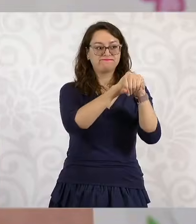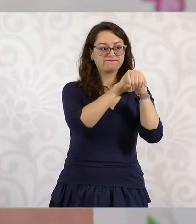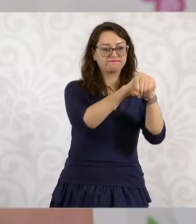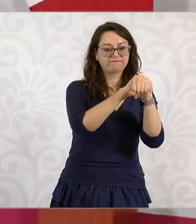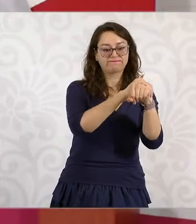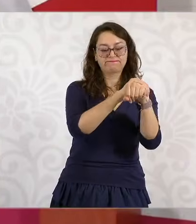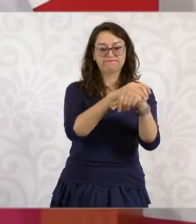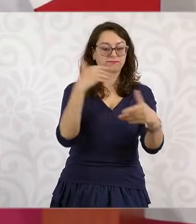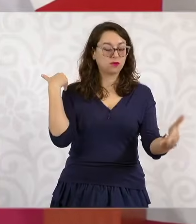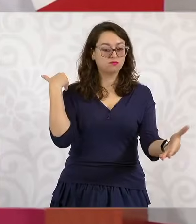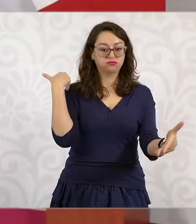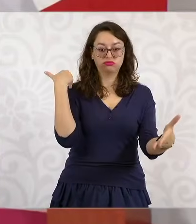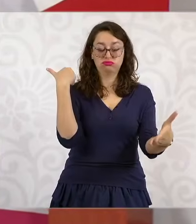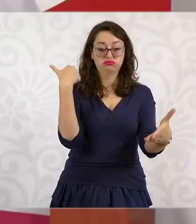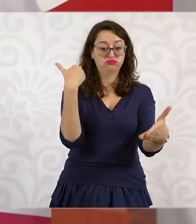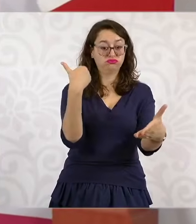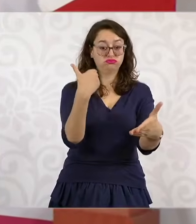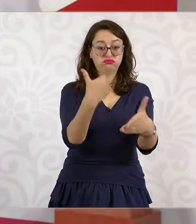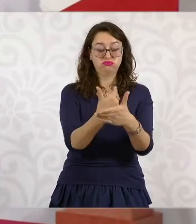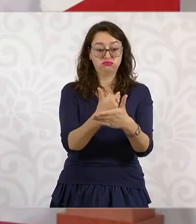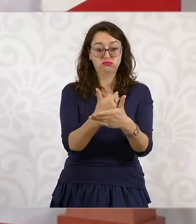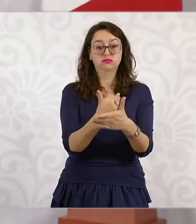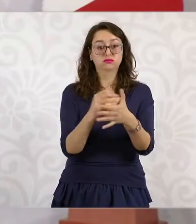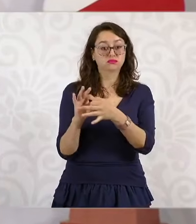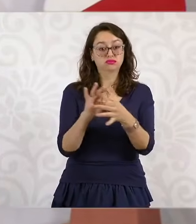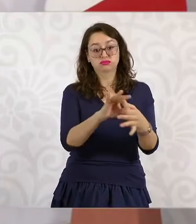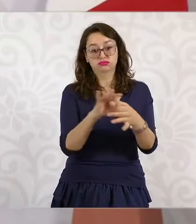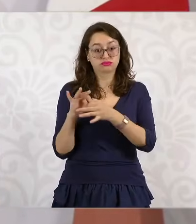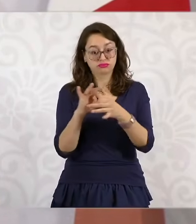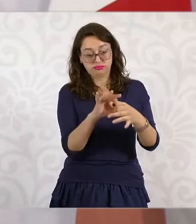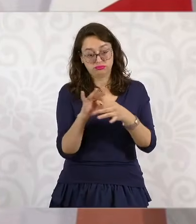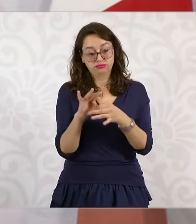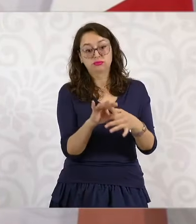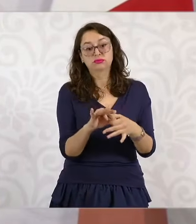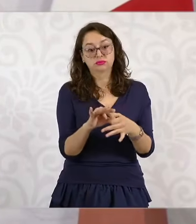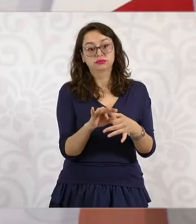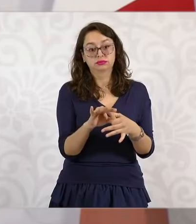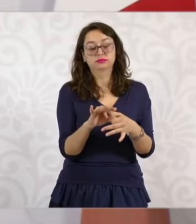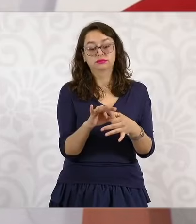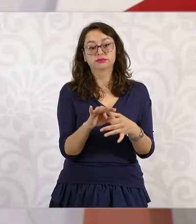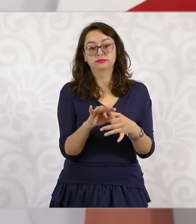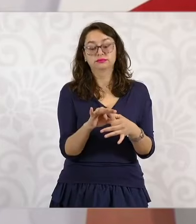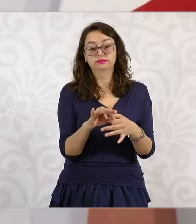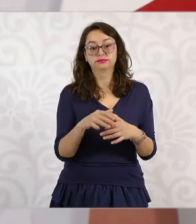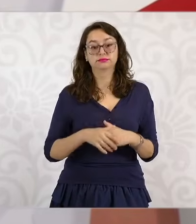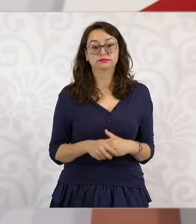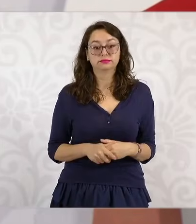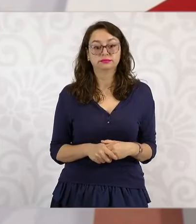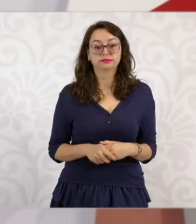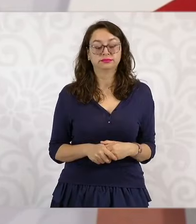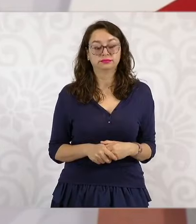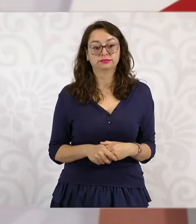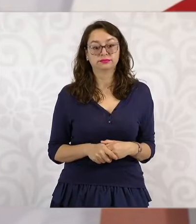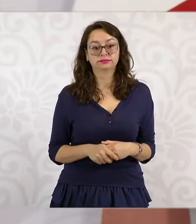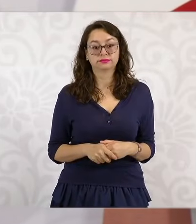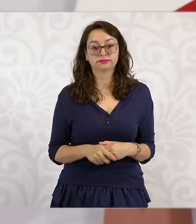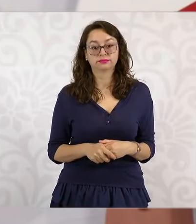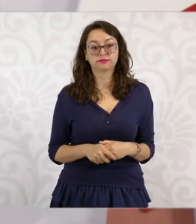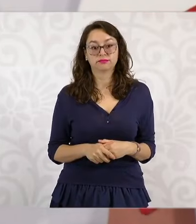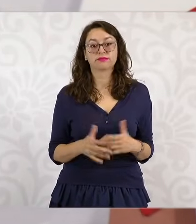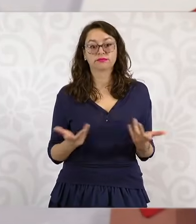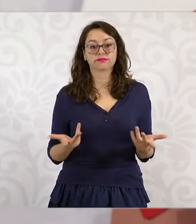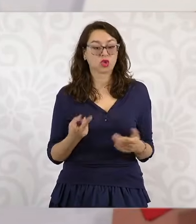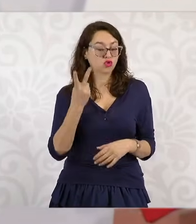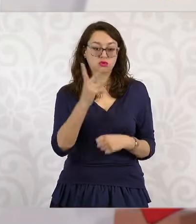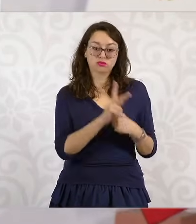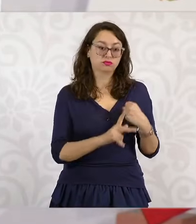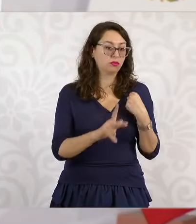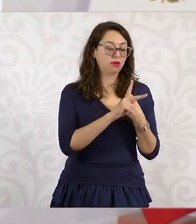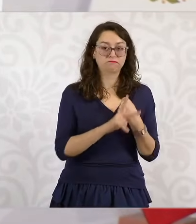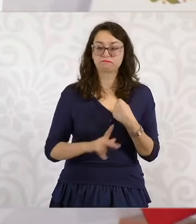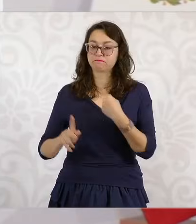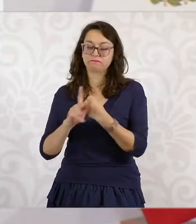se ha generado a partir de este vínculo tan fuerte que tenemos entre ambos países. Bueno, vamos a las